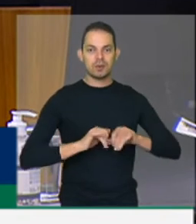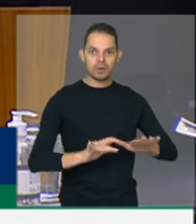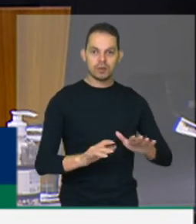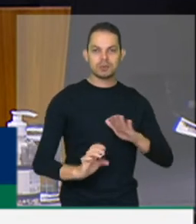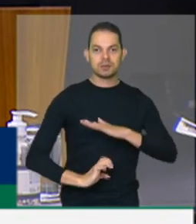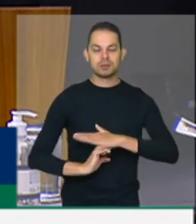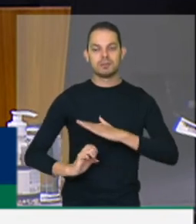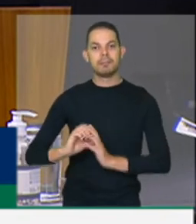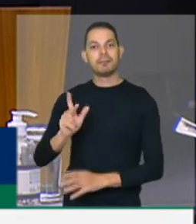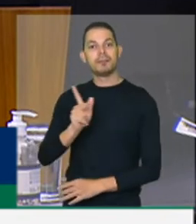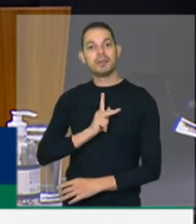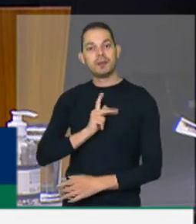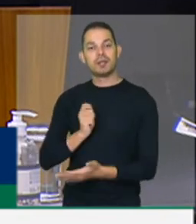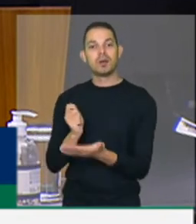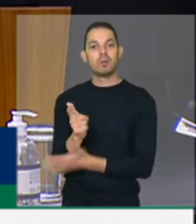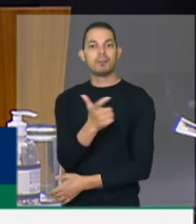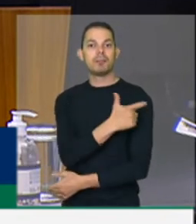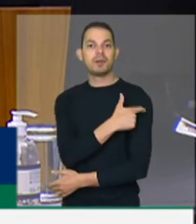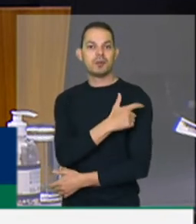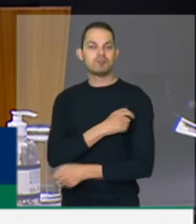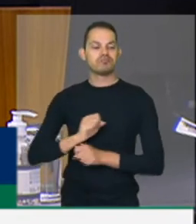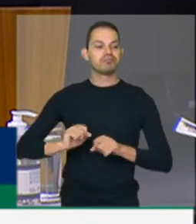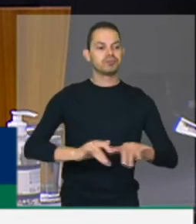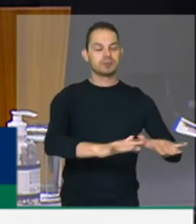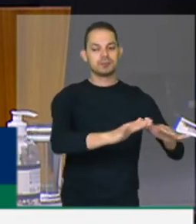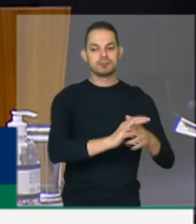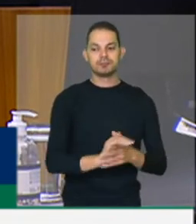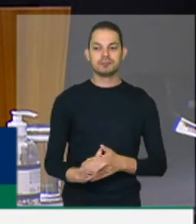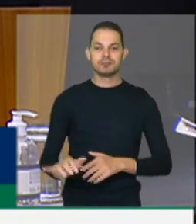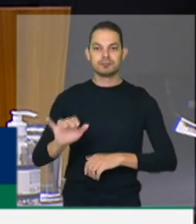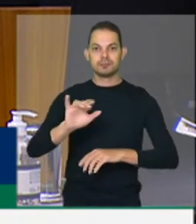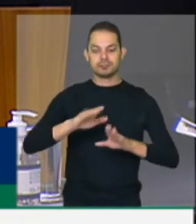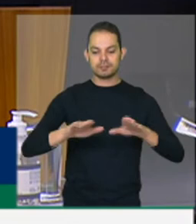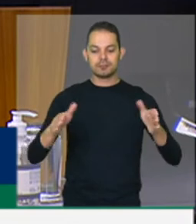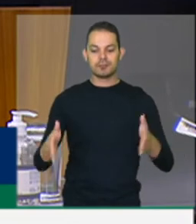PESSOAS JURÍDICAS DE DIREITO PRIVADO. HÁ REQUERIMENTO SOBRE A MESA. REQUERIMENTO DE